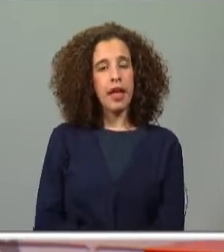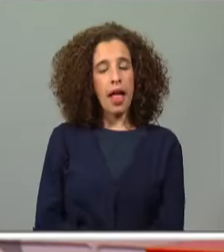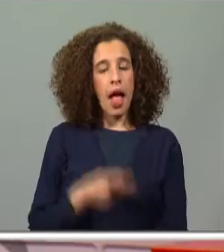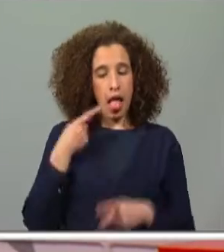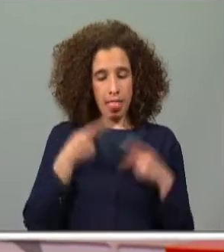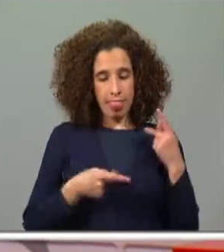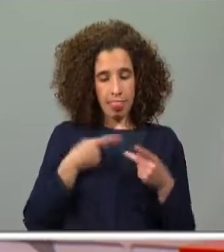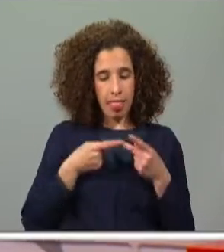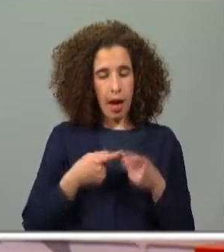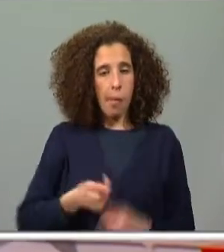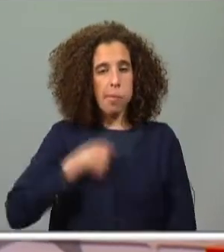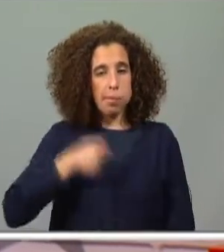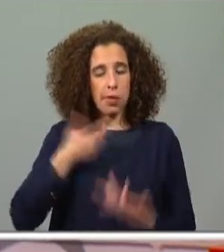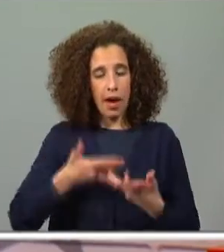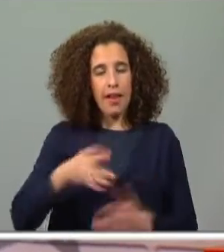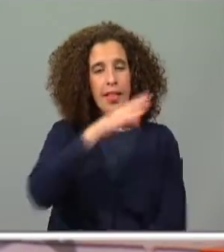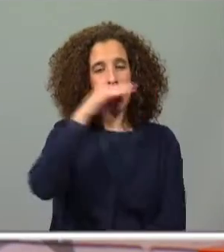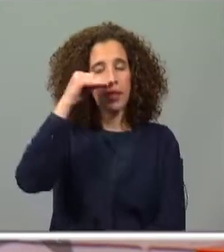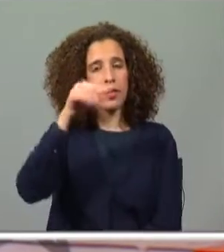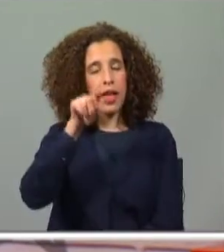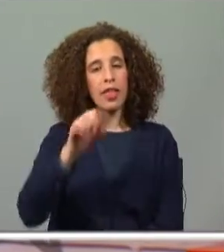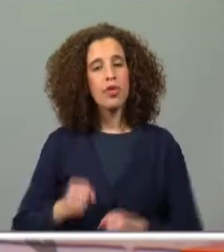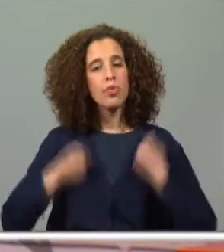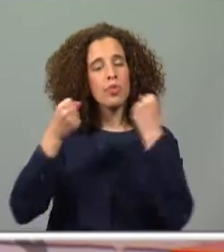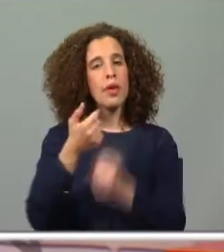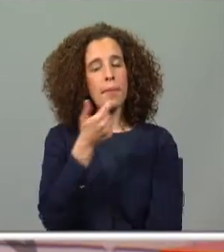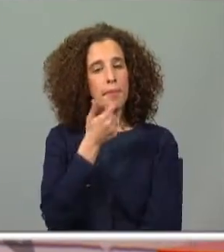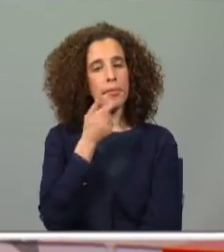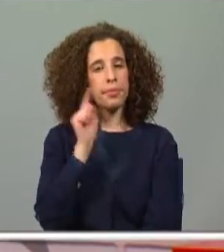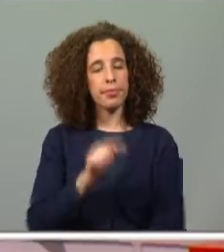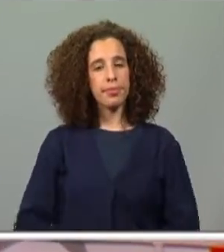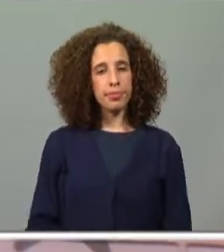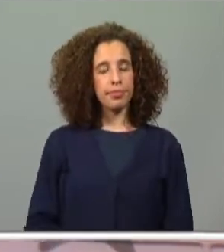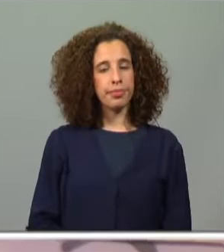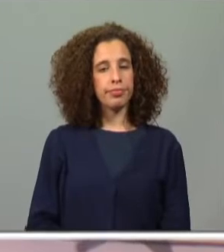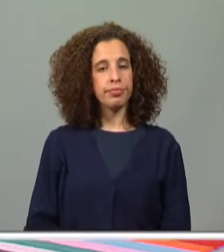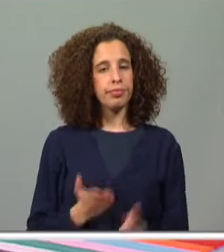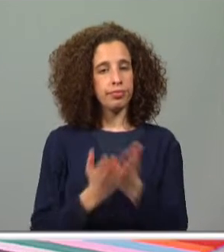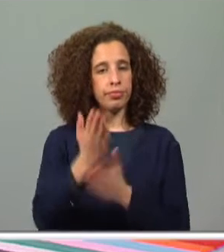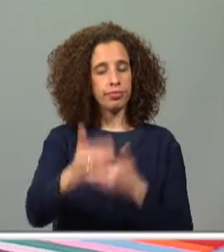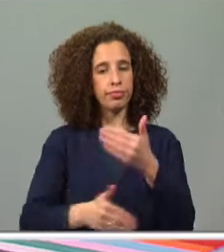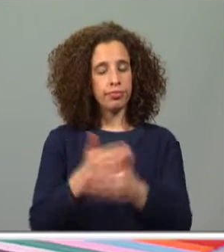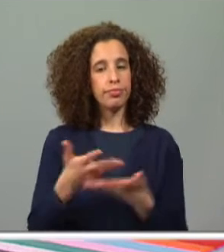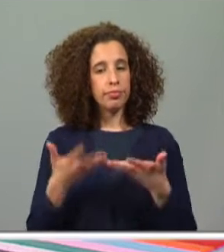agora que é adulta ela consegue perceber isso e vamos continuar e assim continua 現在她已經是成年人了，她可以理解這個，讓我們繼續下去